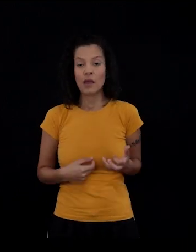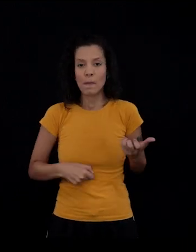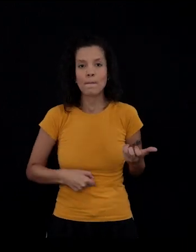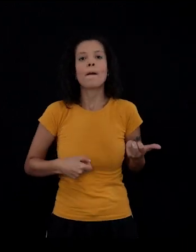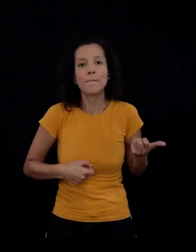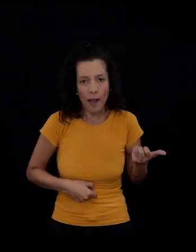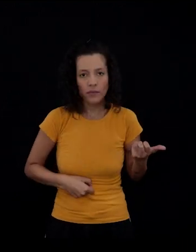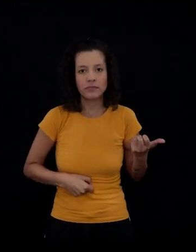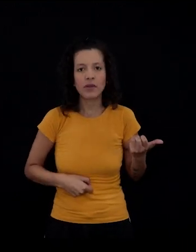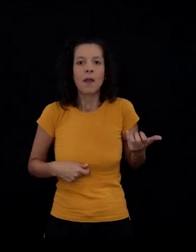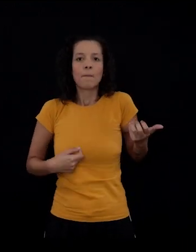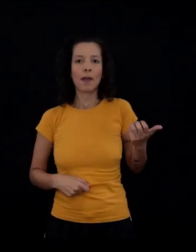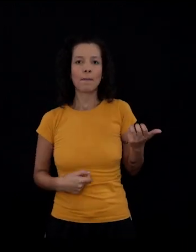Essas paradinhas bestas,